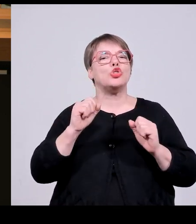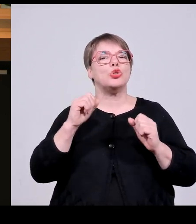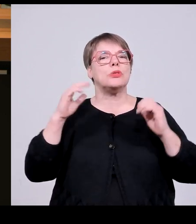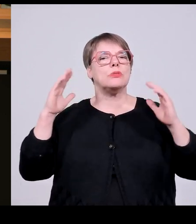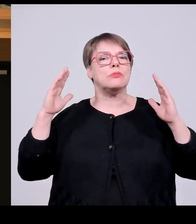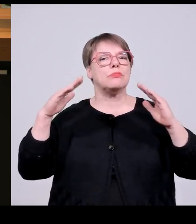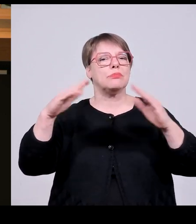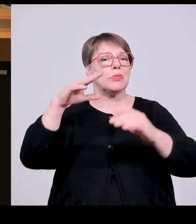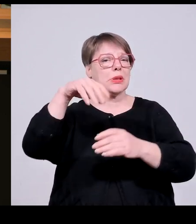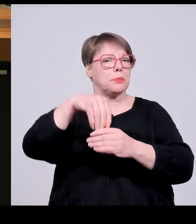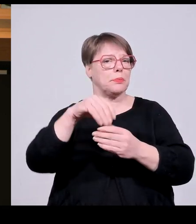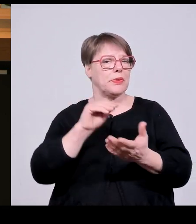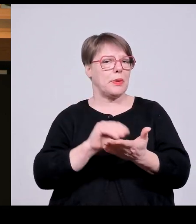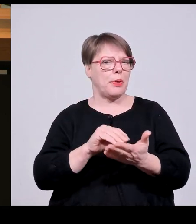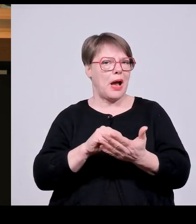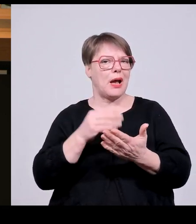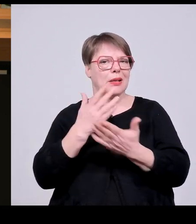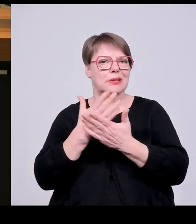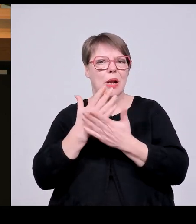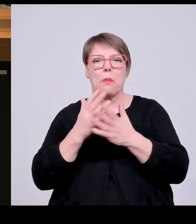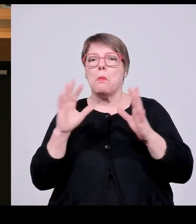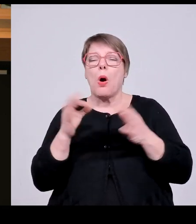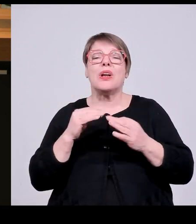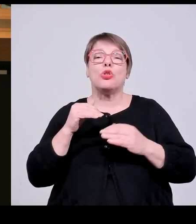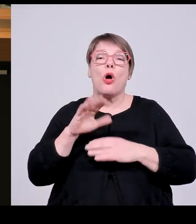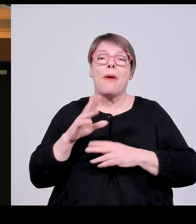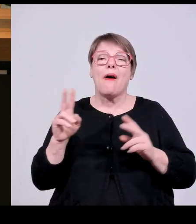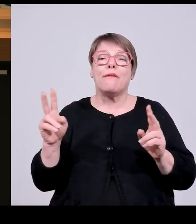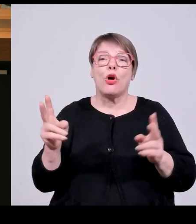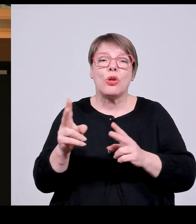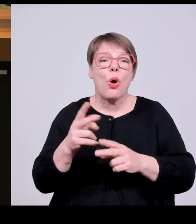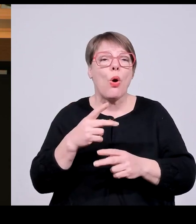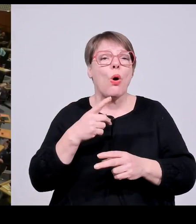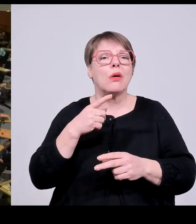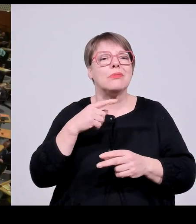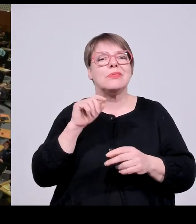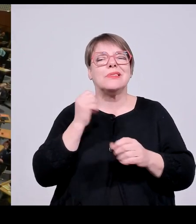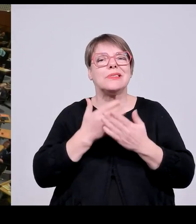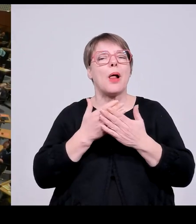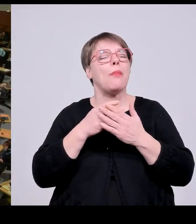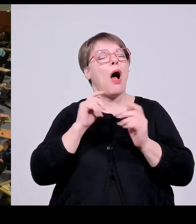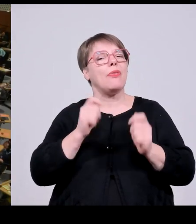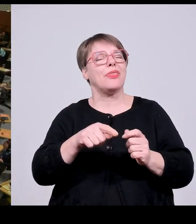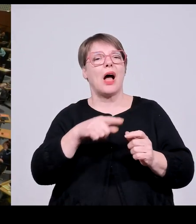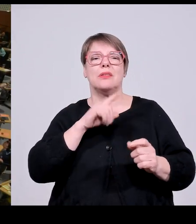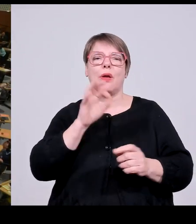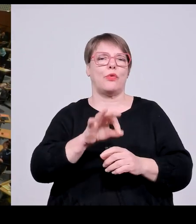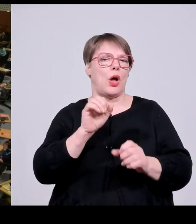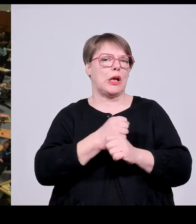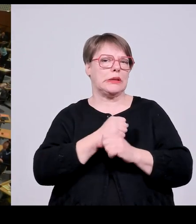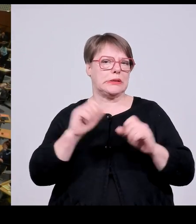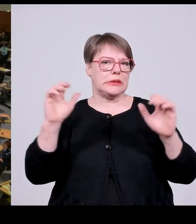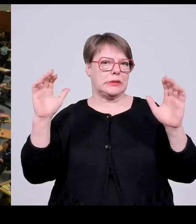Klimazielen sprechen. Anders wird es nicht möglich sein. Vielen Dank. (Rednerwechsel) (Beifall) Weitere Wortmeldungen